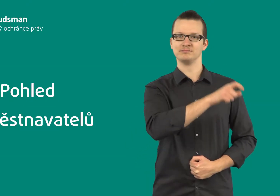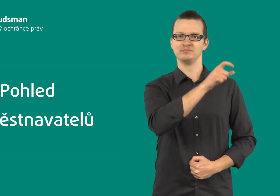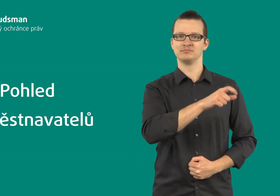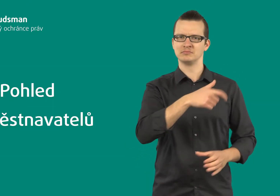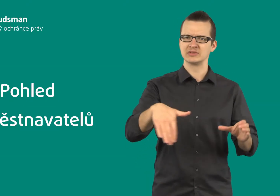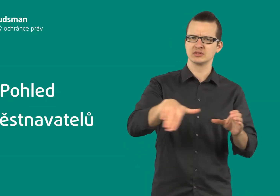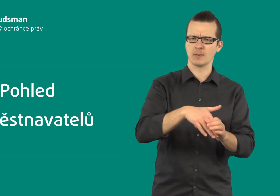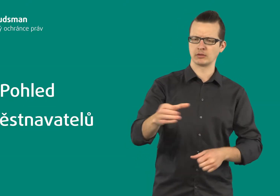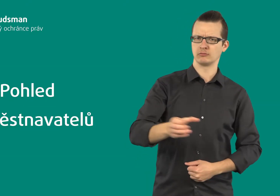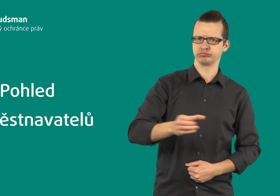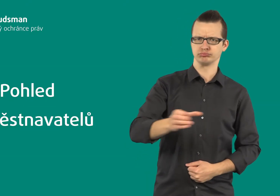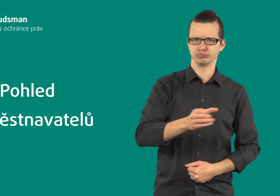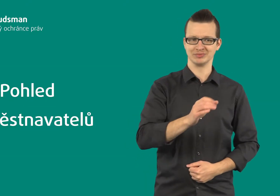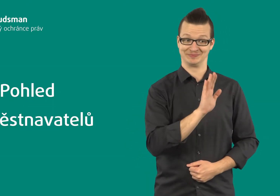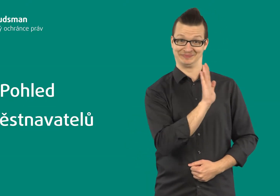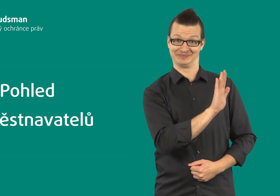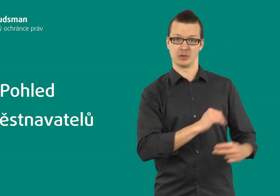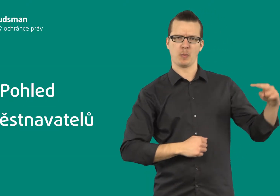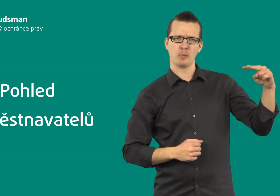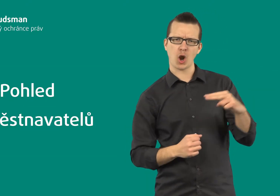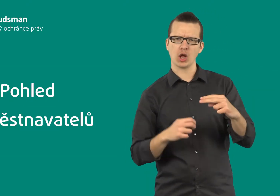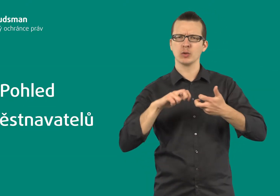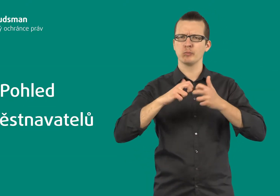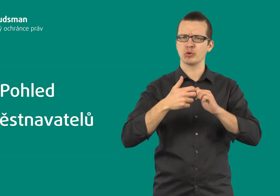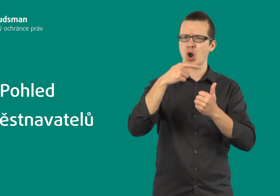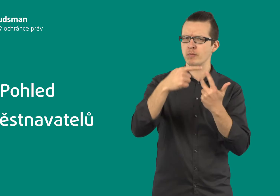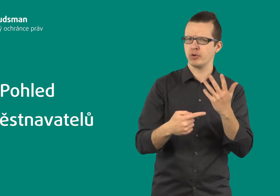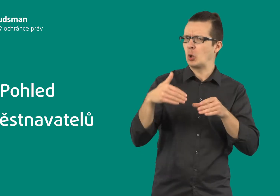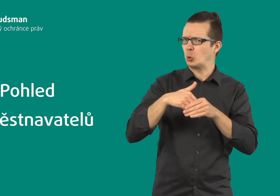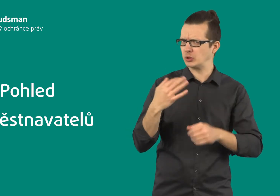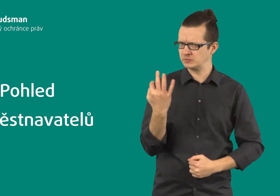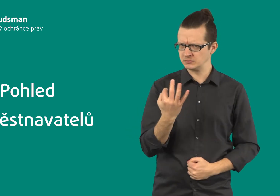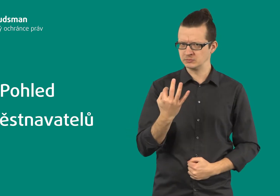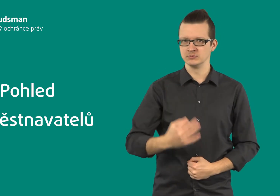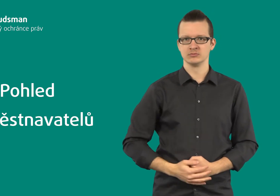Zaměstnavatelé a jejich pohledy při zaměstnávání lidí s OZP